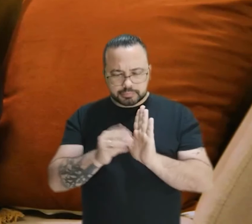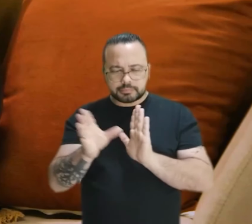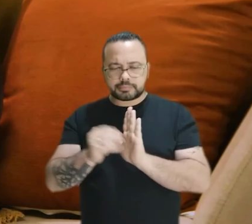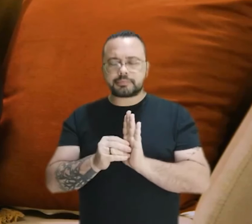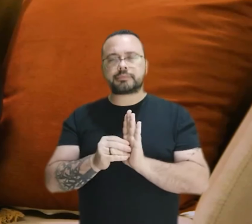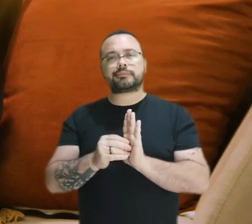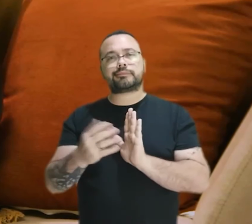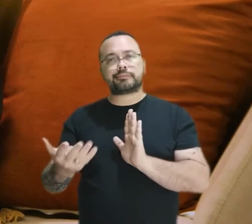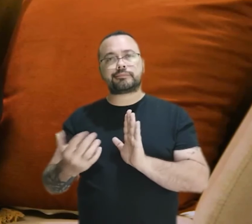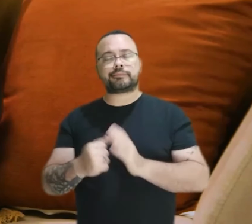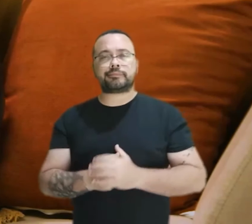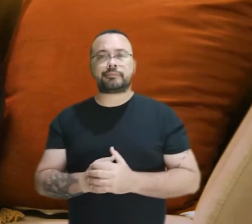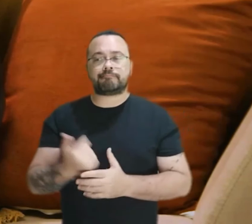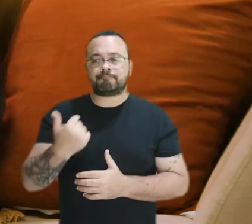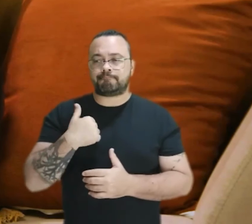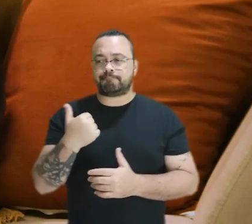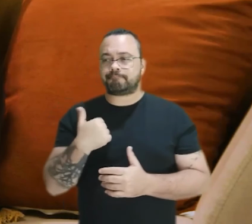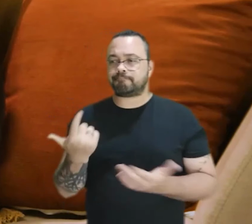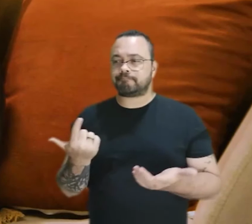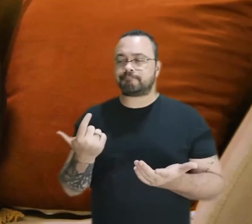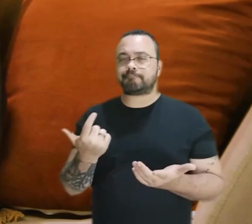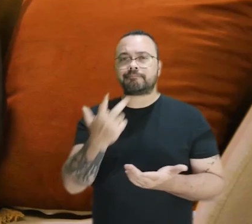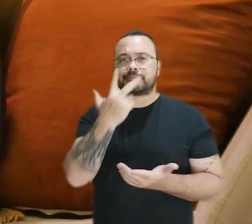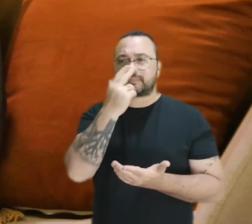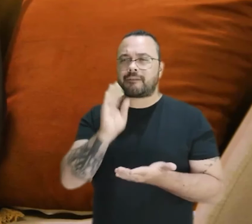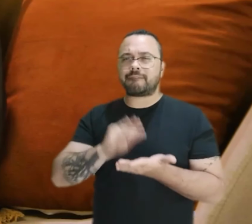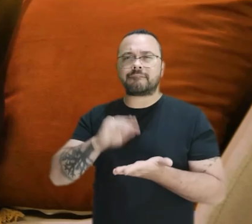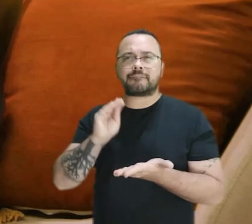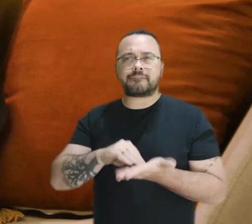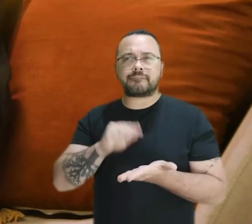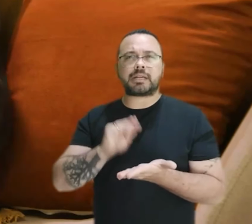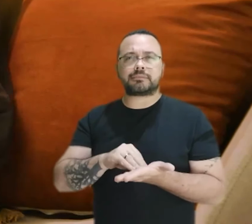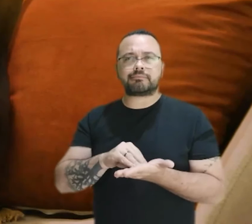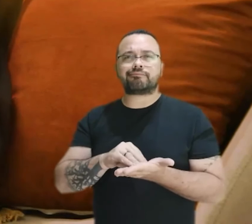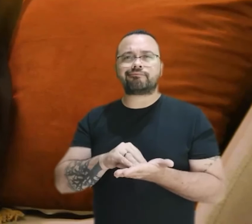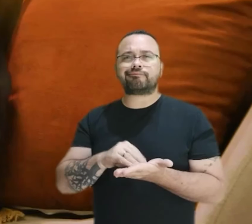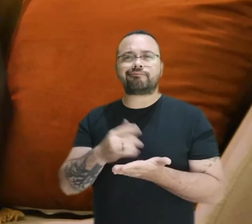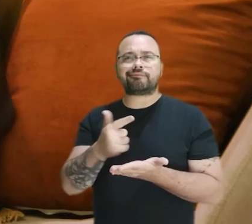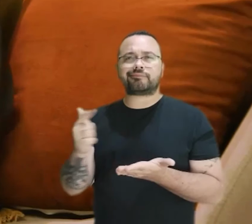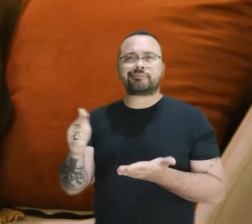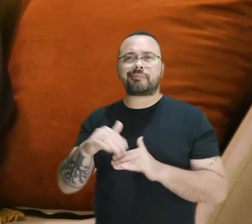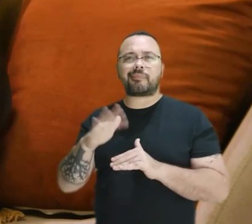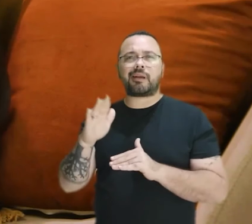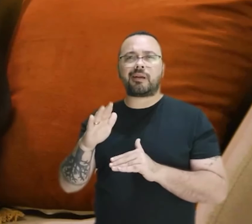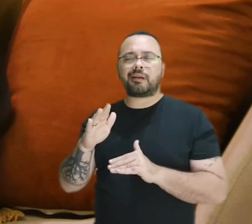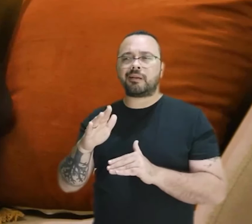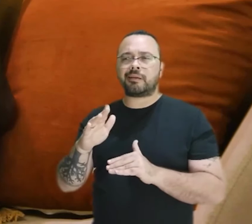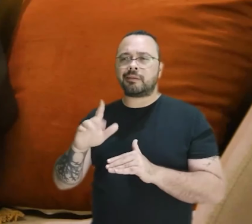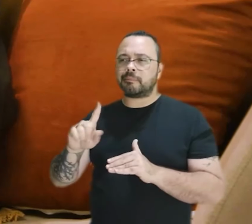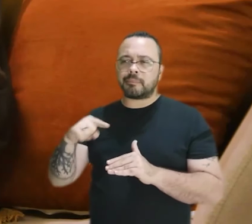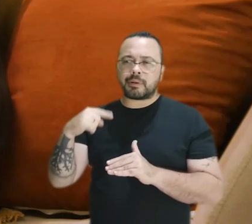acabou que eu fiquei muito carente disso, né? Porque a gente não tinha mais a possibilidade de ir pro bar,